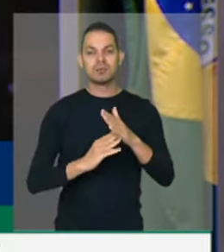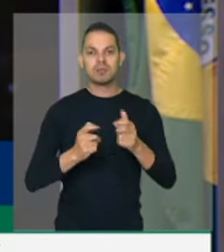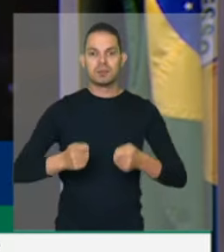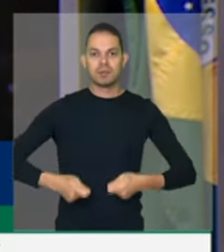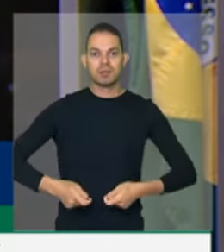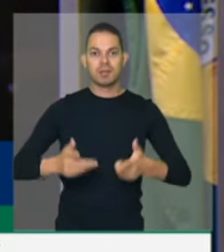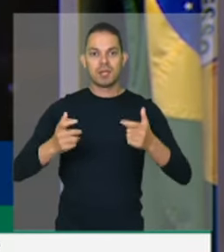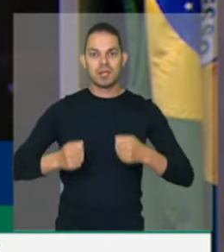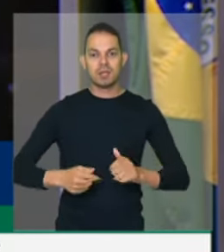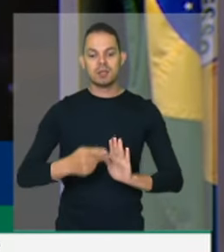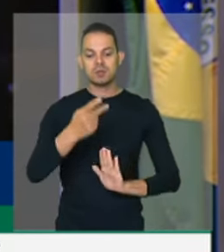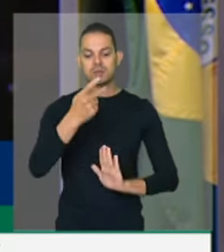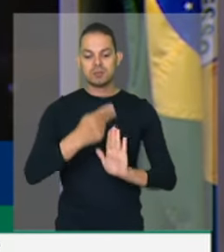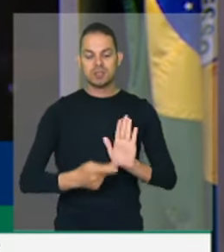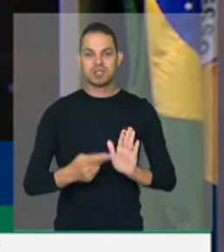DE 30% DO VALOR INVESTIDO NAS